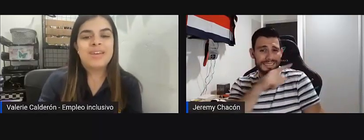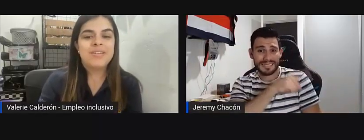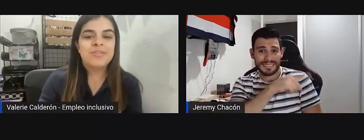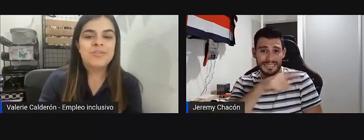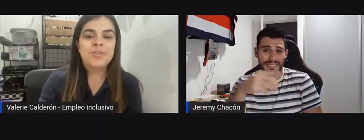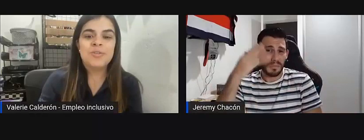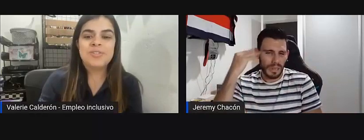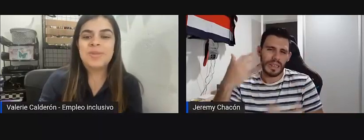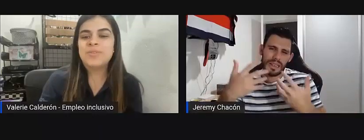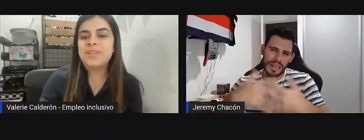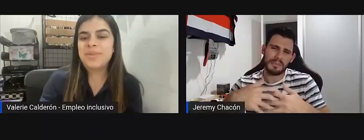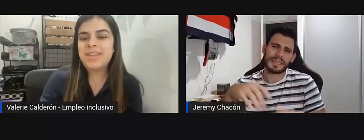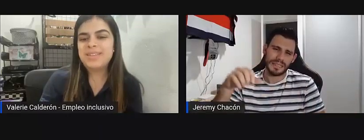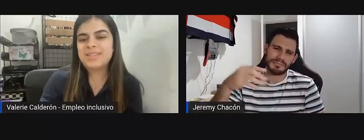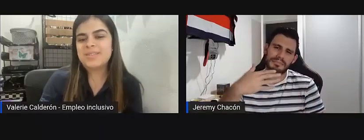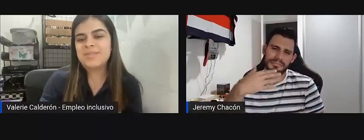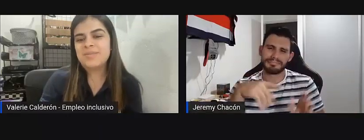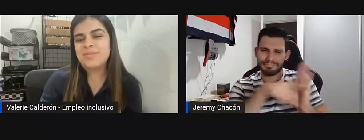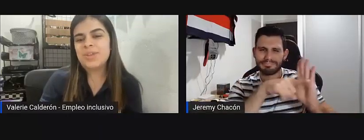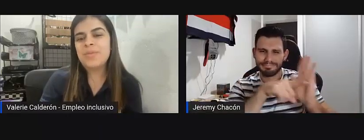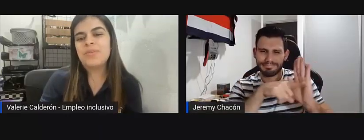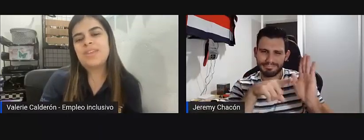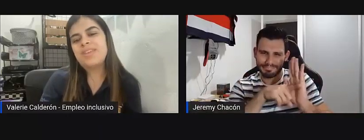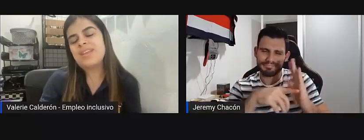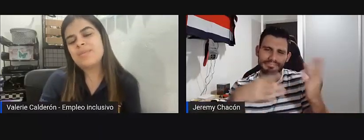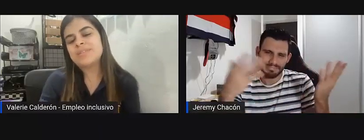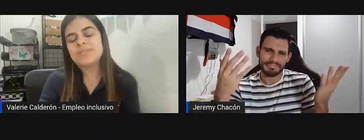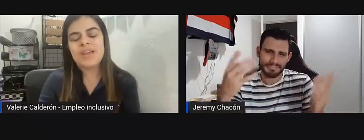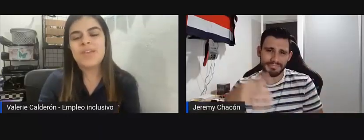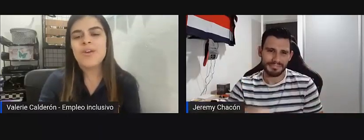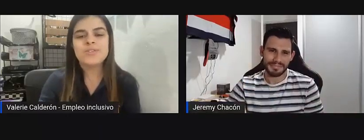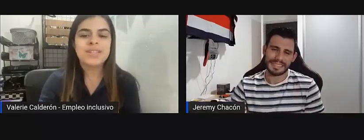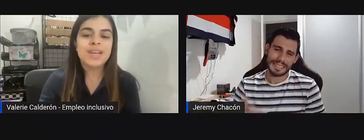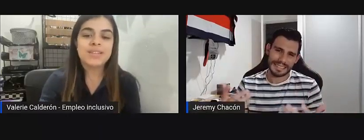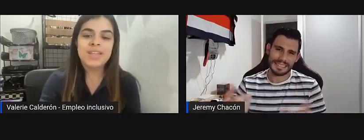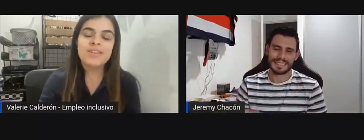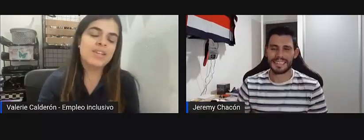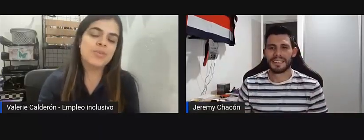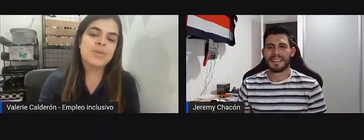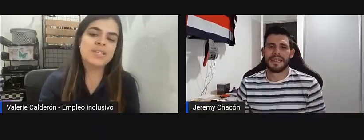yo lo renuncié muchas veces por qué Porque di tal vez habían cosas negativas que no me